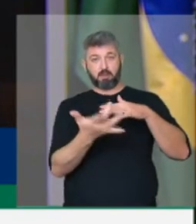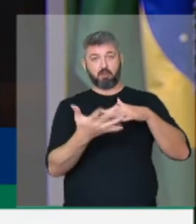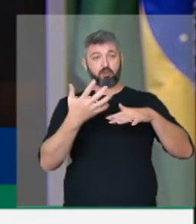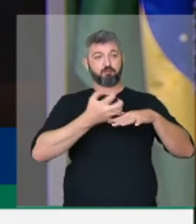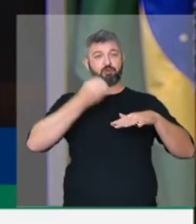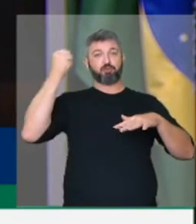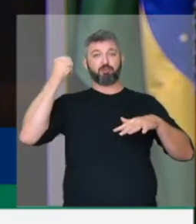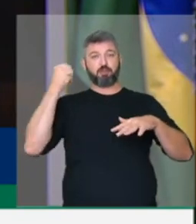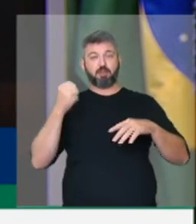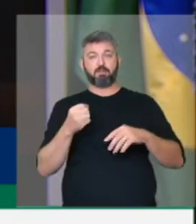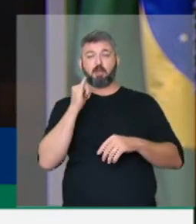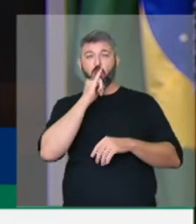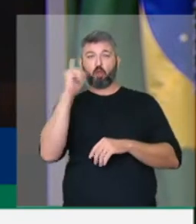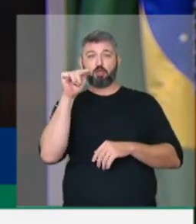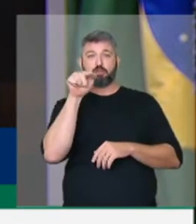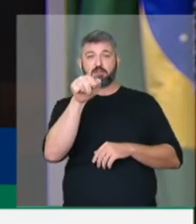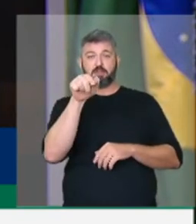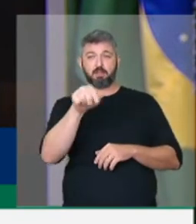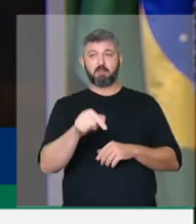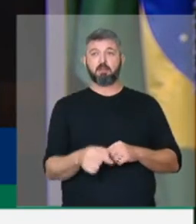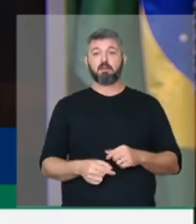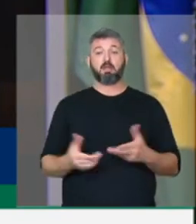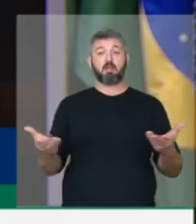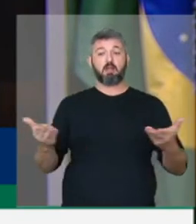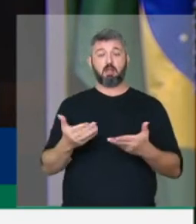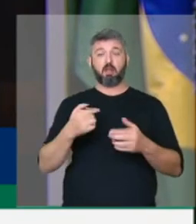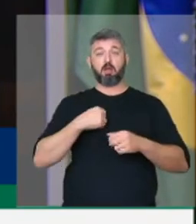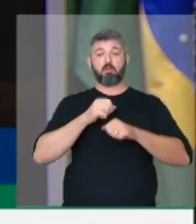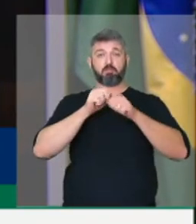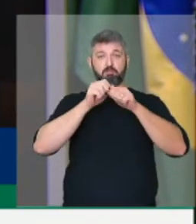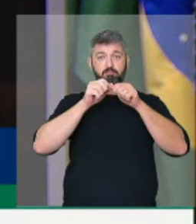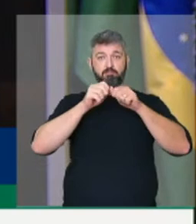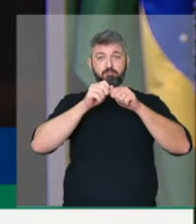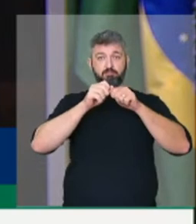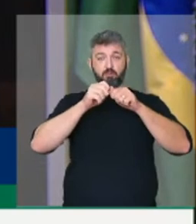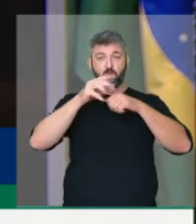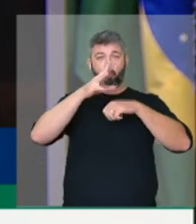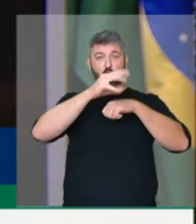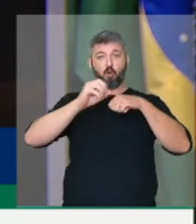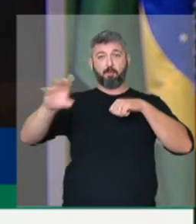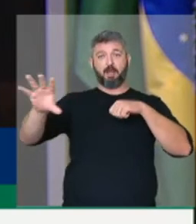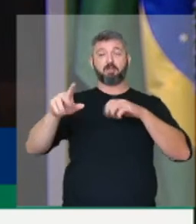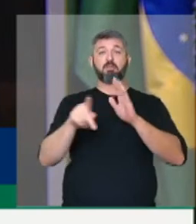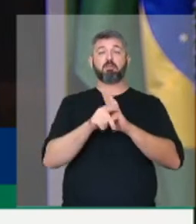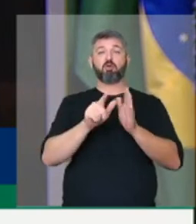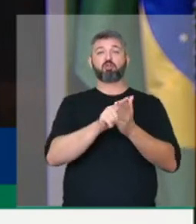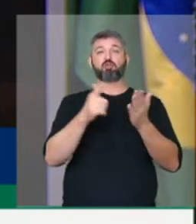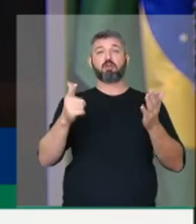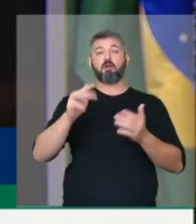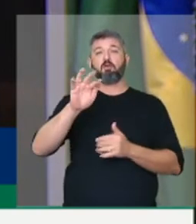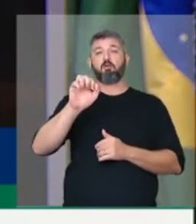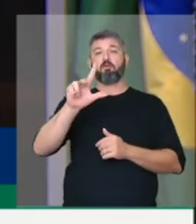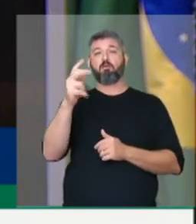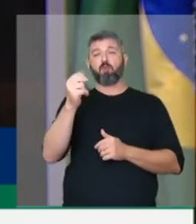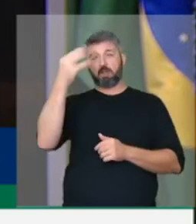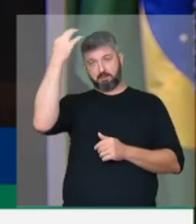TIRAR DAS MINHAS REDES SOCIAIS ESSA NOTÍCIA QUE EU COMPARTILHEI DIVULGADA PELO JORNAL FOLHA ESPÍRITO SANTO.